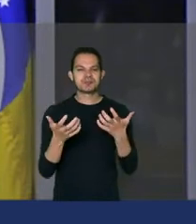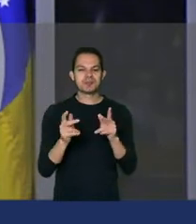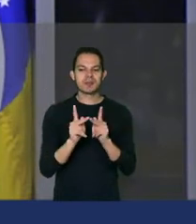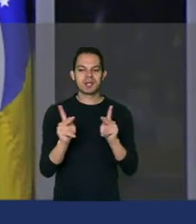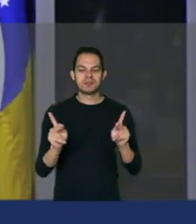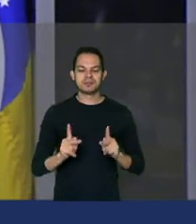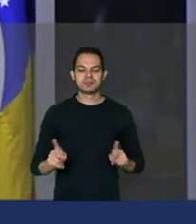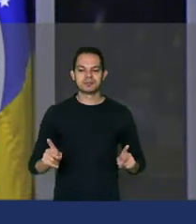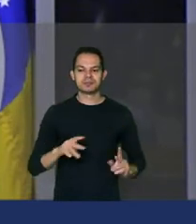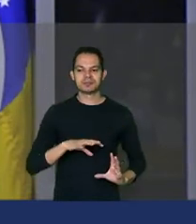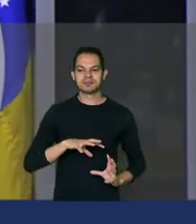QUE PENSAM E QUEREM A PAZ NO MUNDO. MUITO OBRIGADO, SENHOR